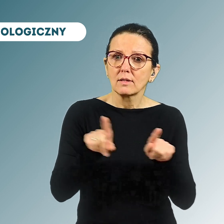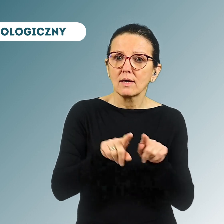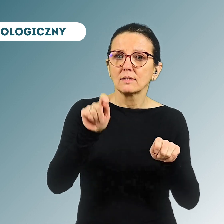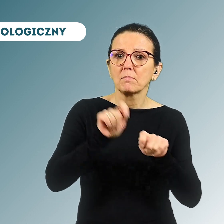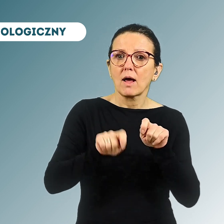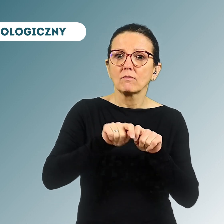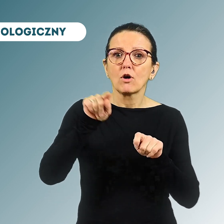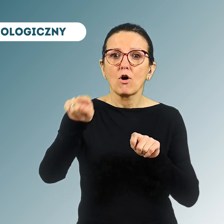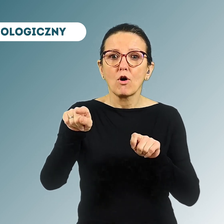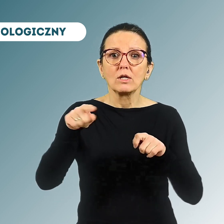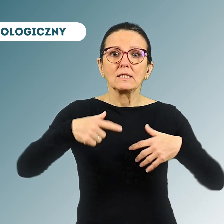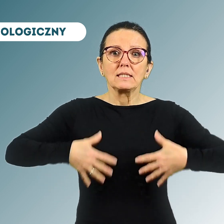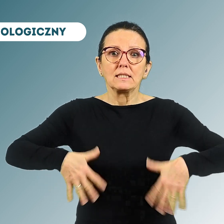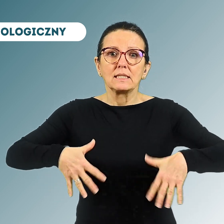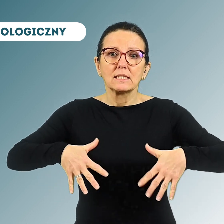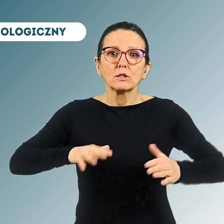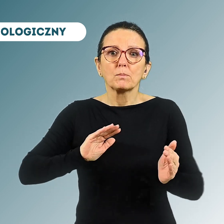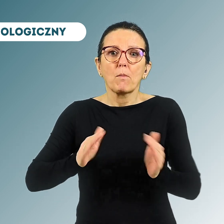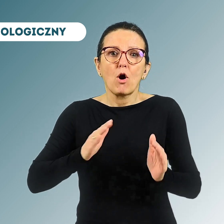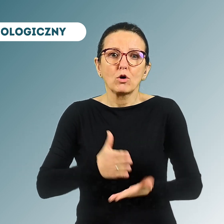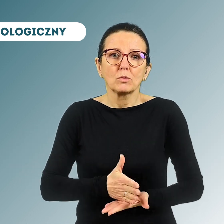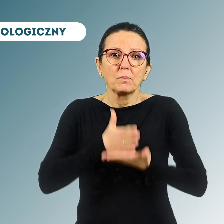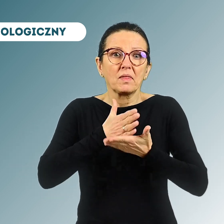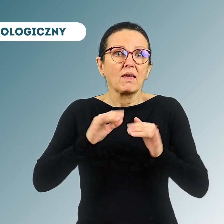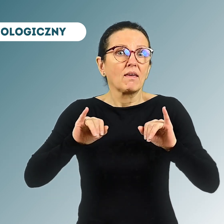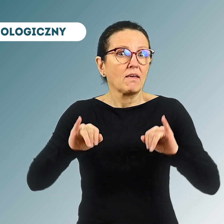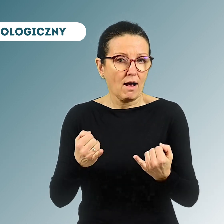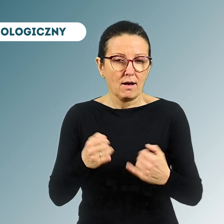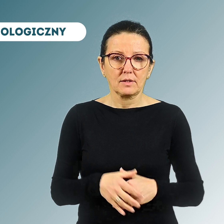i jak radzi sobie ze stresem.